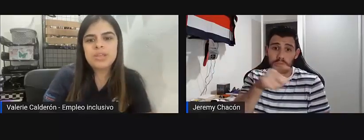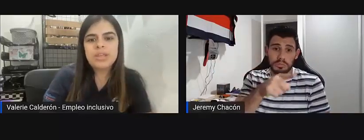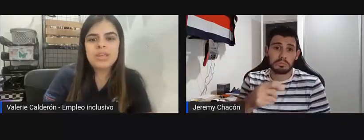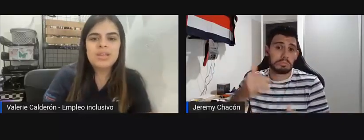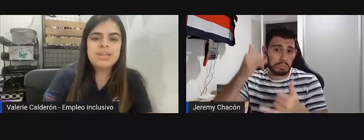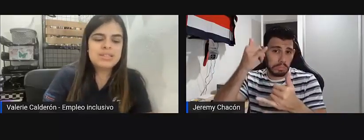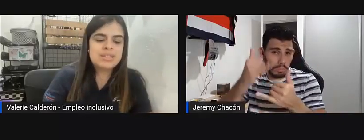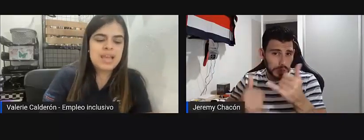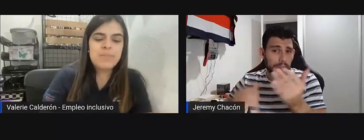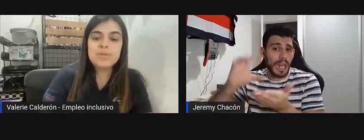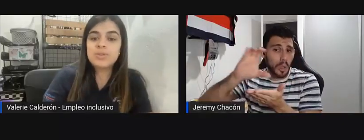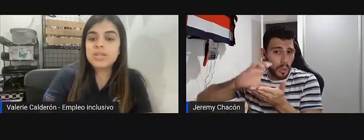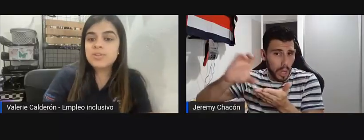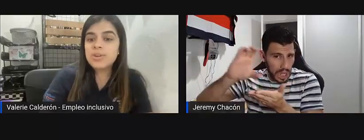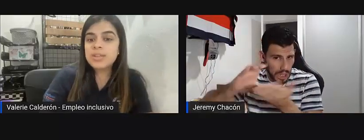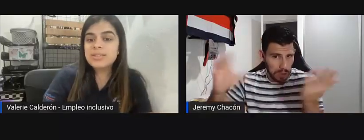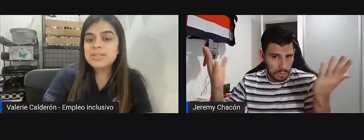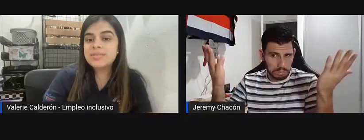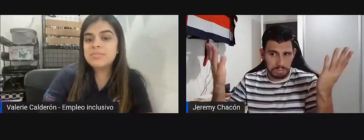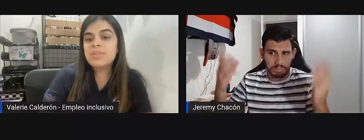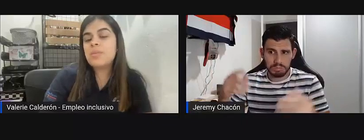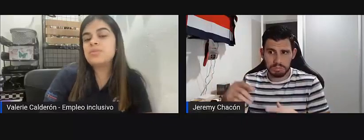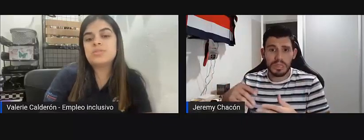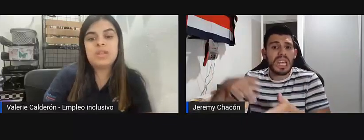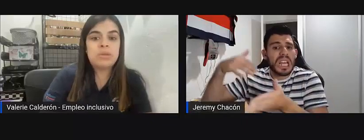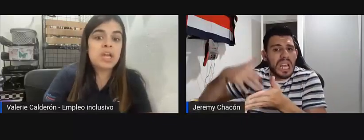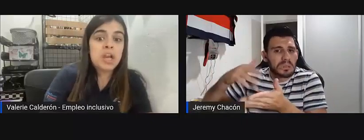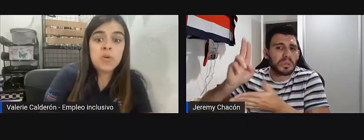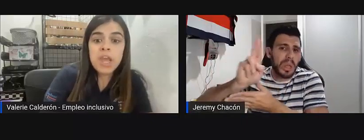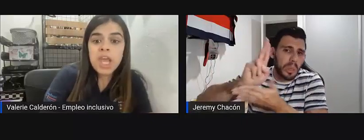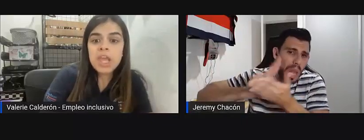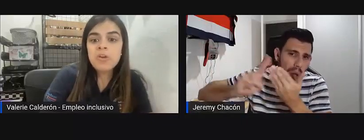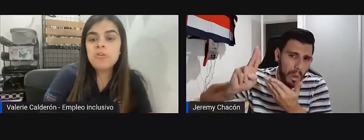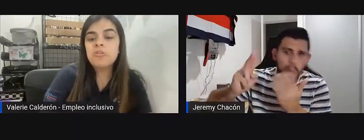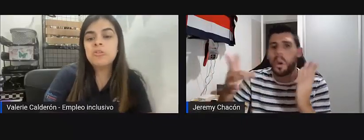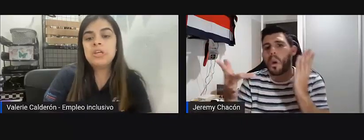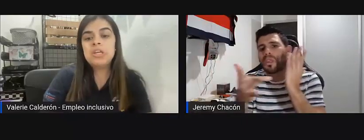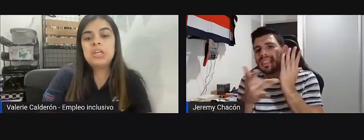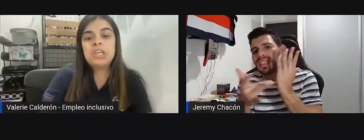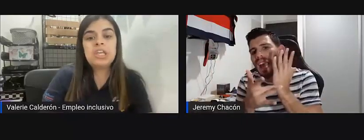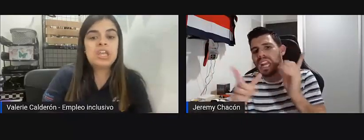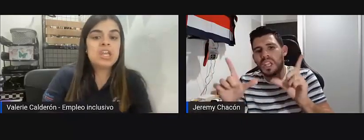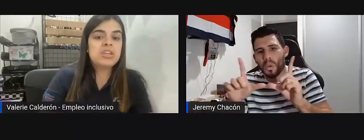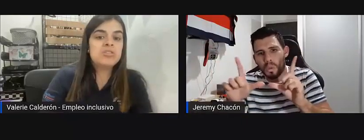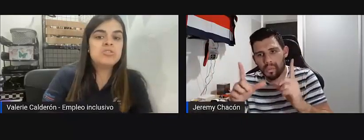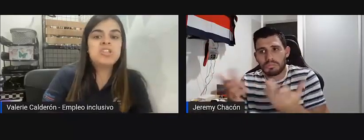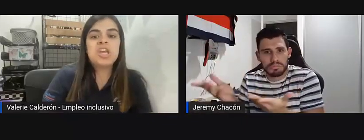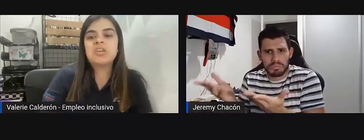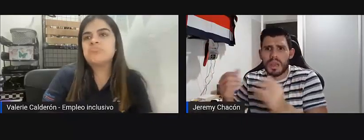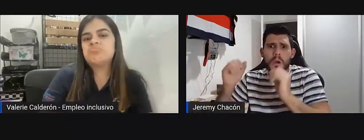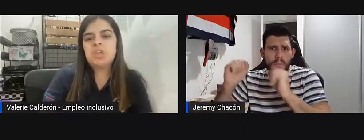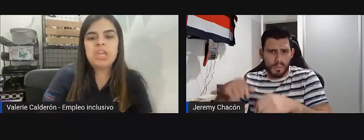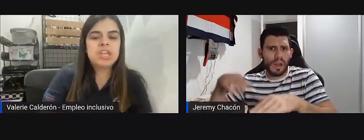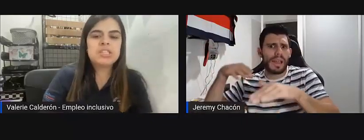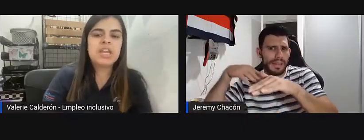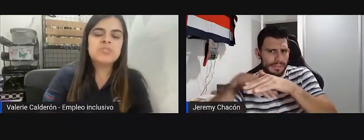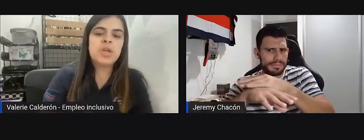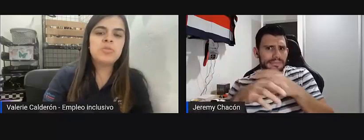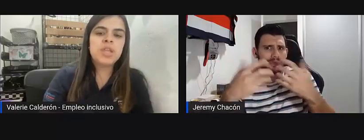di si hay personas sordas digamos terminan el colegio y quieren no sé Ingresar a estudiar